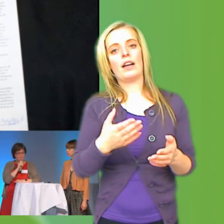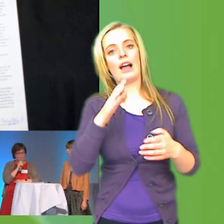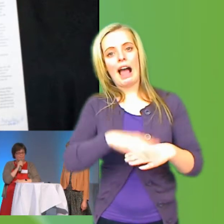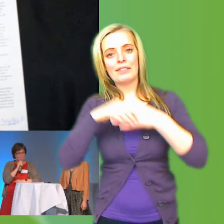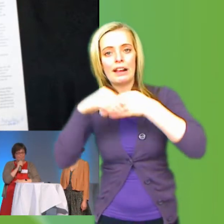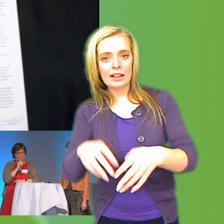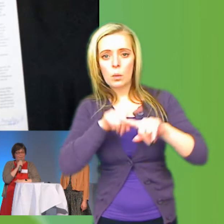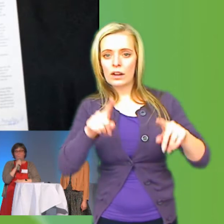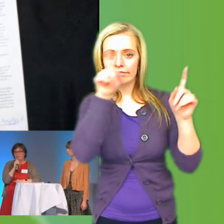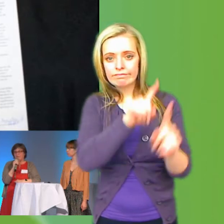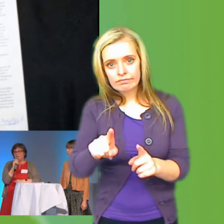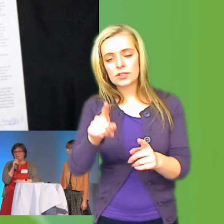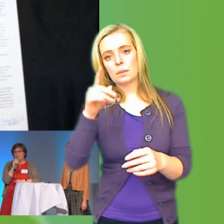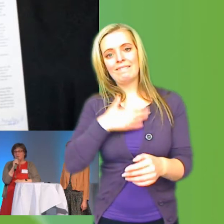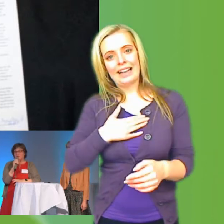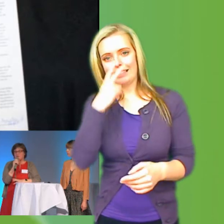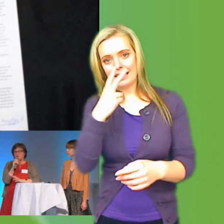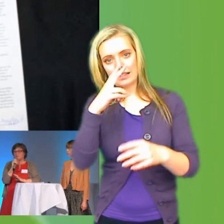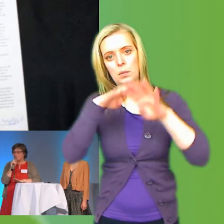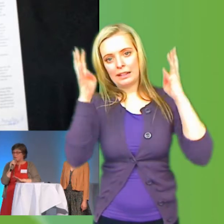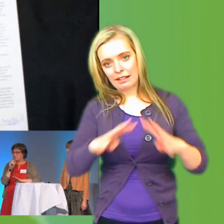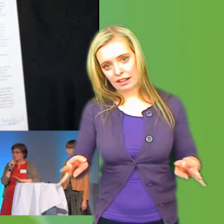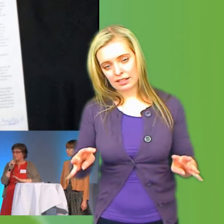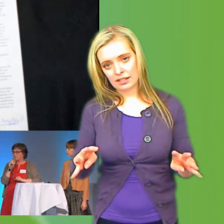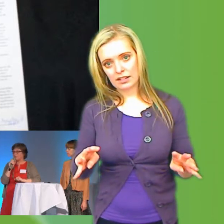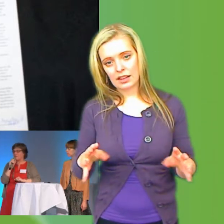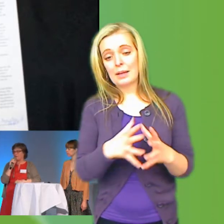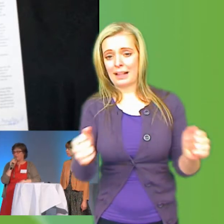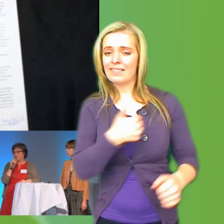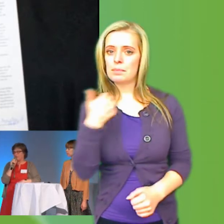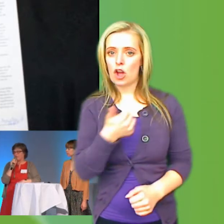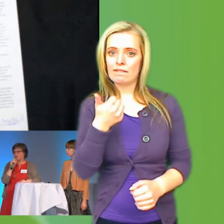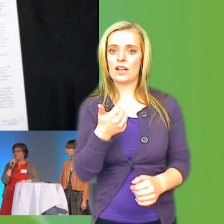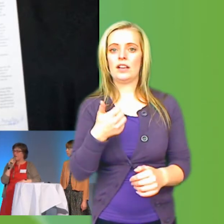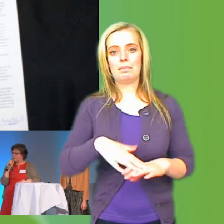Men det behövs ett mer strategiskt arbete för att något mer ska hända.